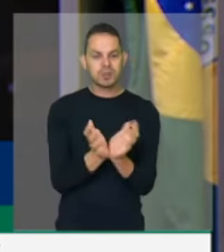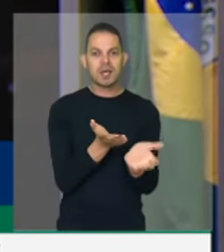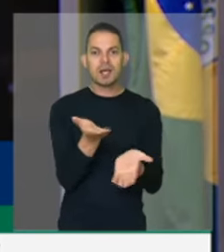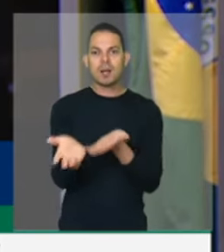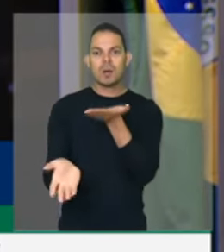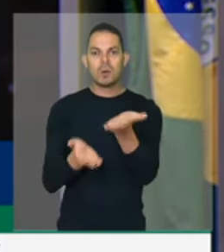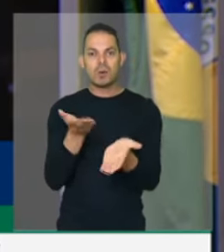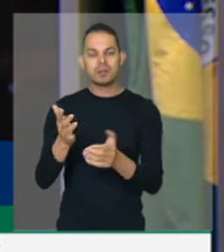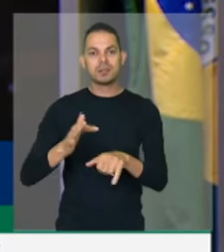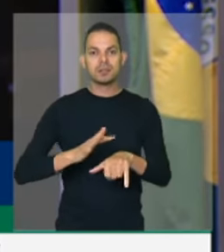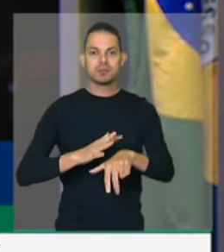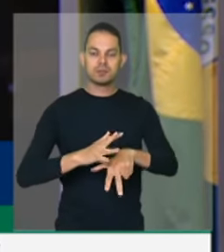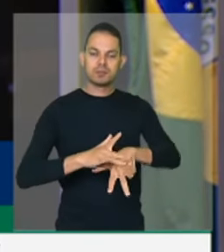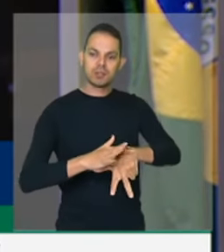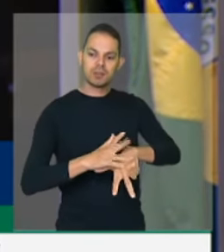SUA LIBERAÇÃO. POR FIM.... DETERMINA A PUBLICAÇÃO DE